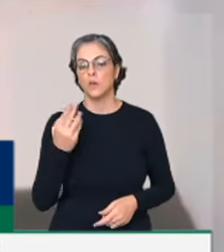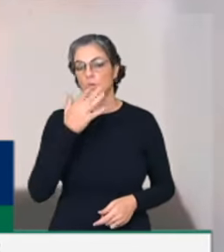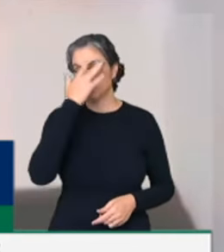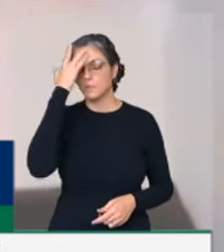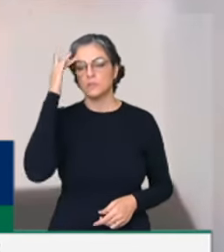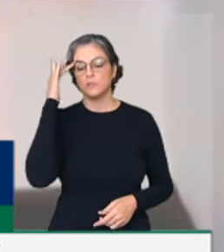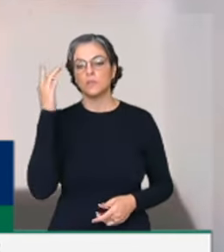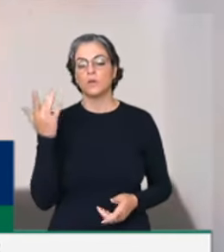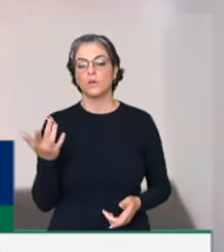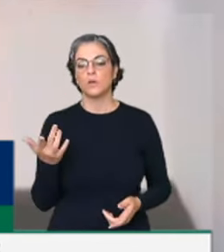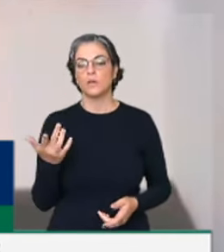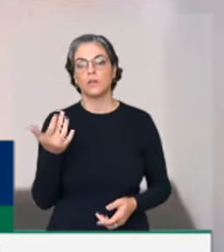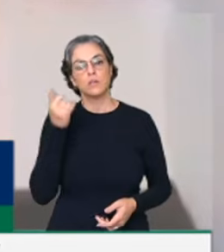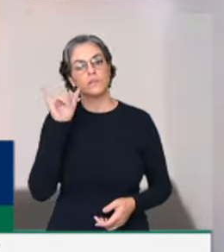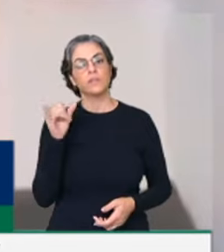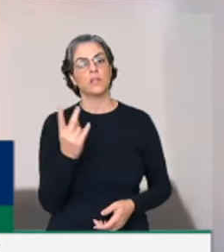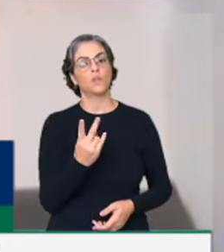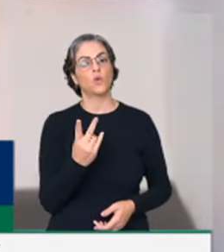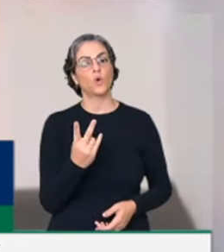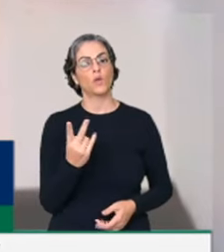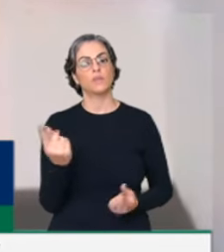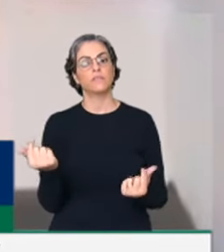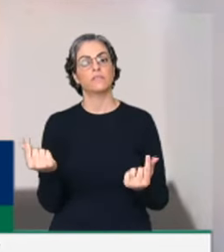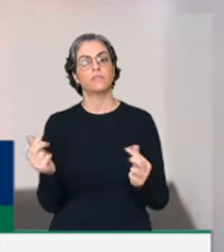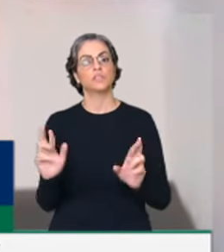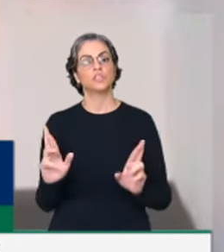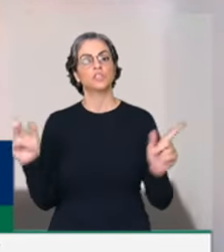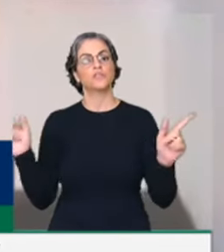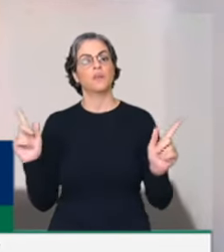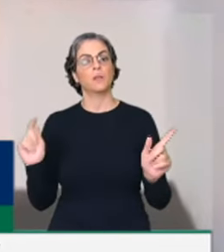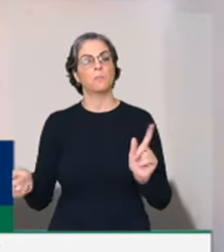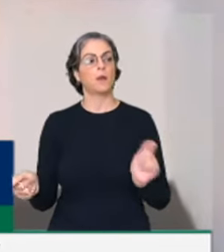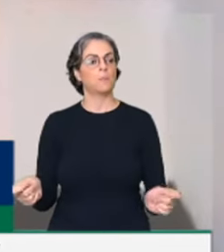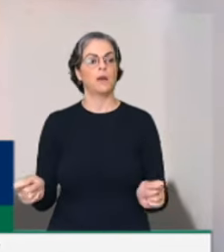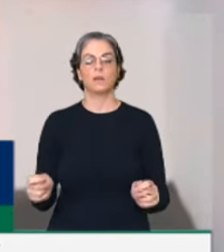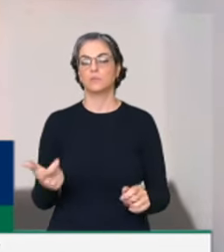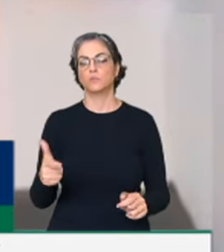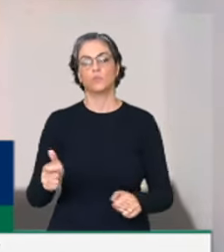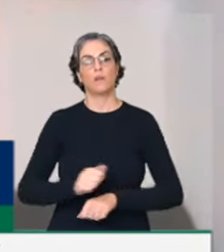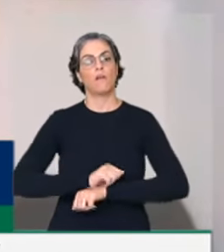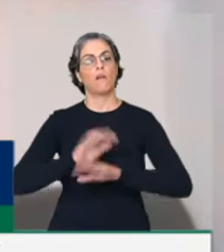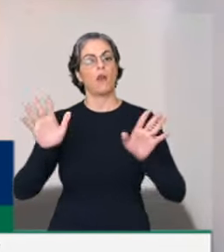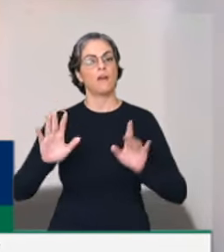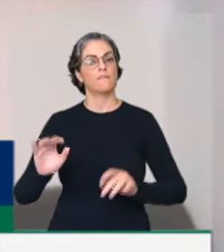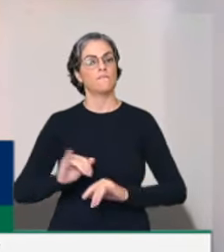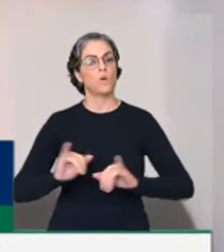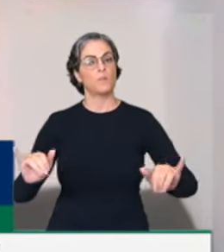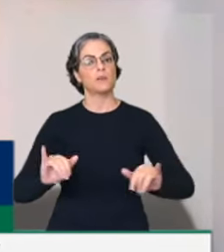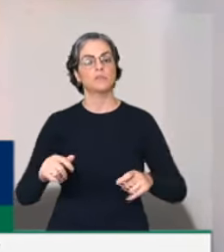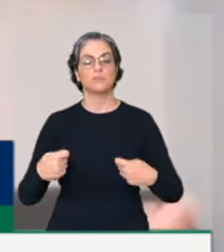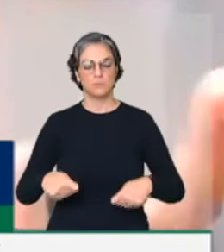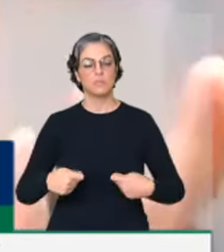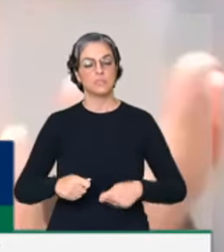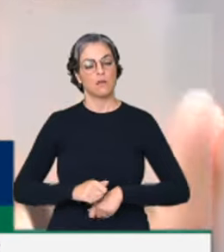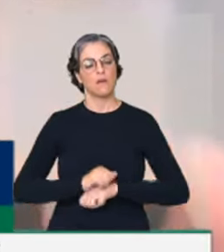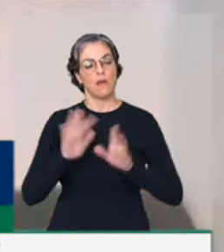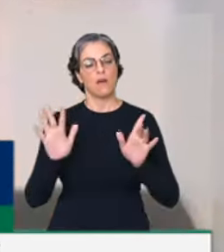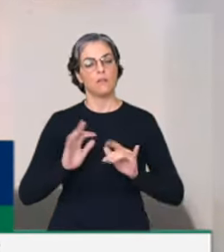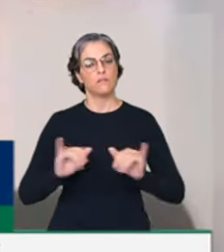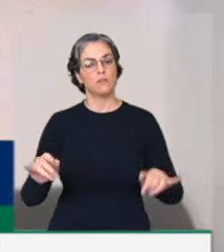DO PROJETO. TENHO CERTEZA QUE O AUTOR E O RELATOR SÃO CONHECEDORES DO SUS, VÃO PODER ACOLHER EMENDAS QUE